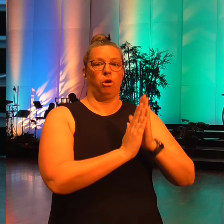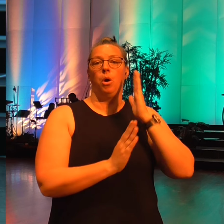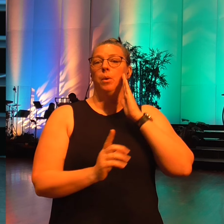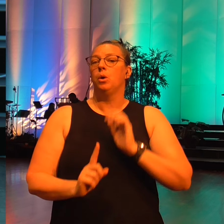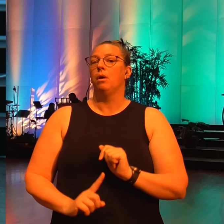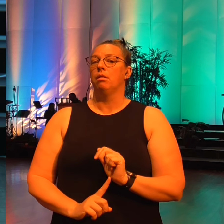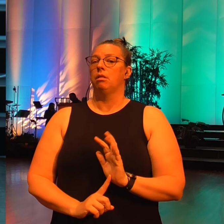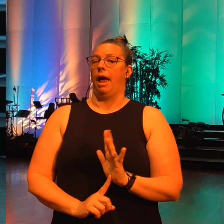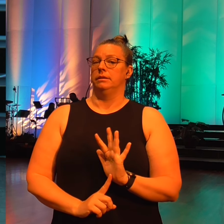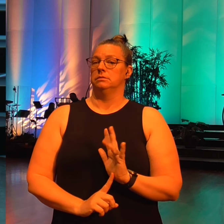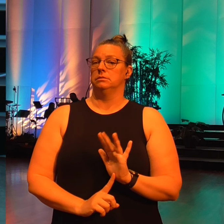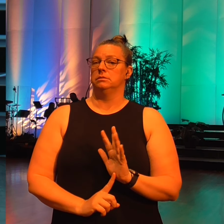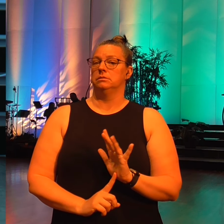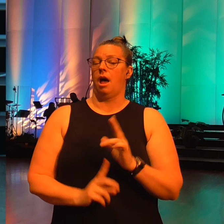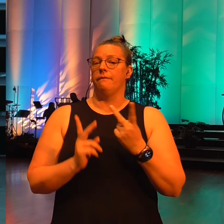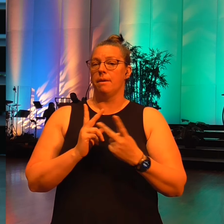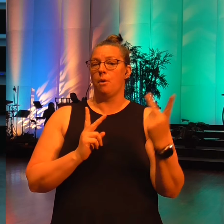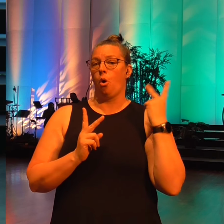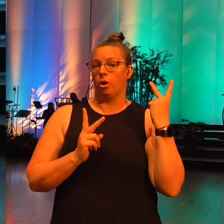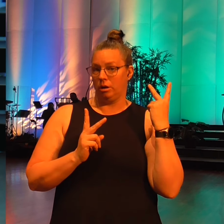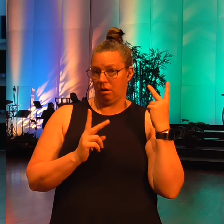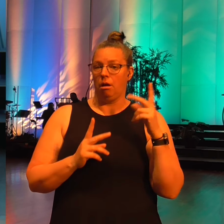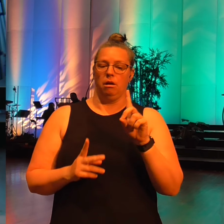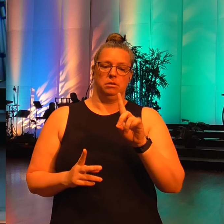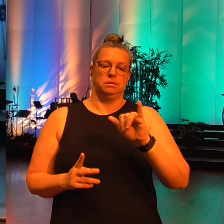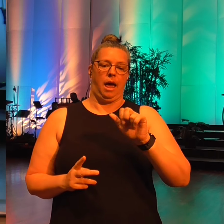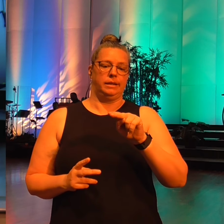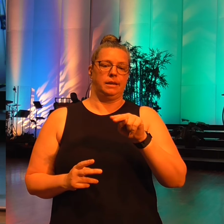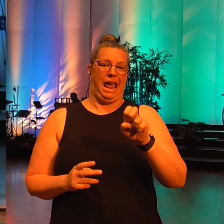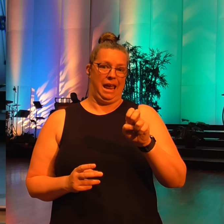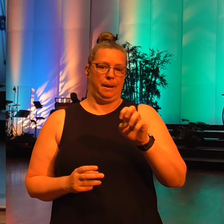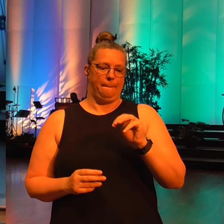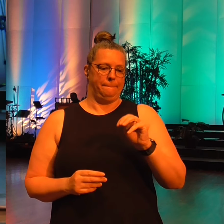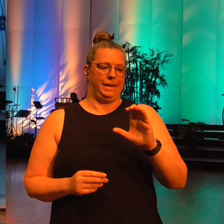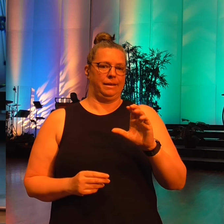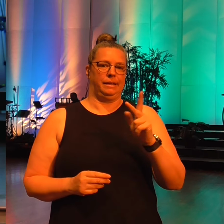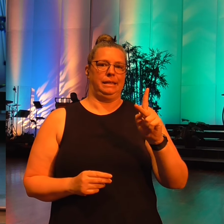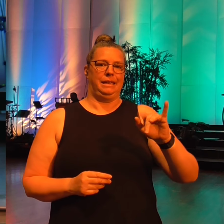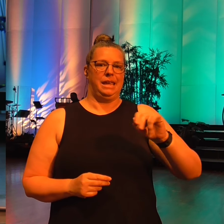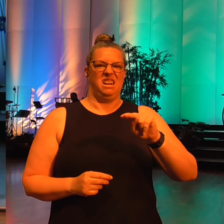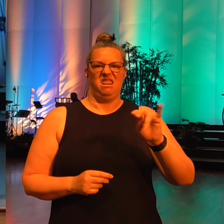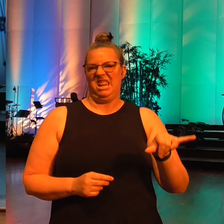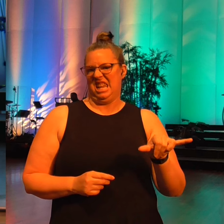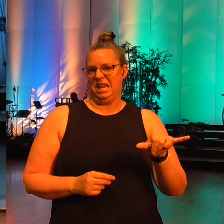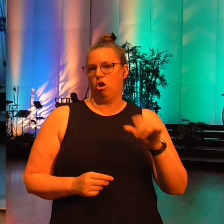vela conmemorativa esta mañana en honor a una practicante Diane McKini que recientemente hizo su transición